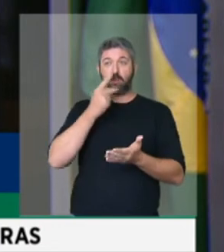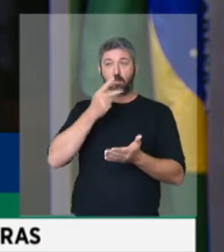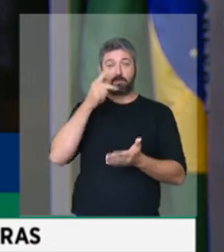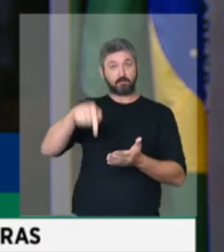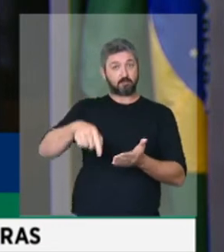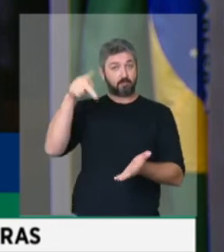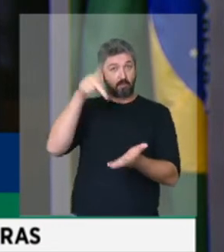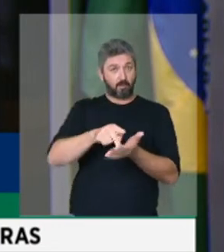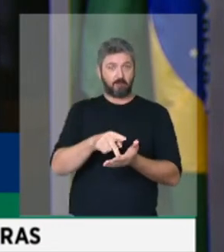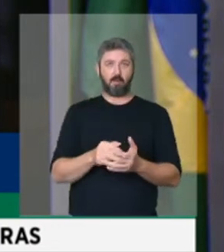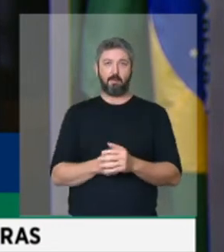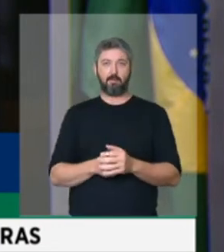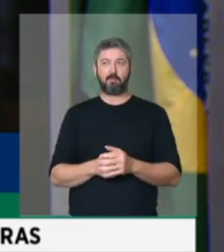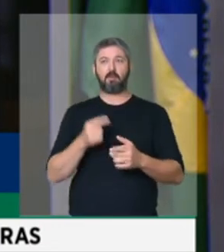S, A DESESTATIZAÇÃO DA ELETROBRAS, UM DAS MAIS